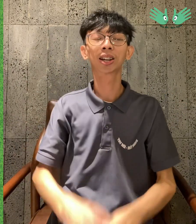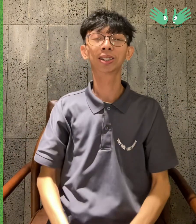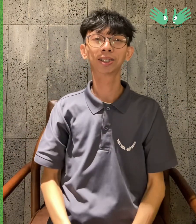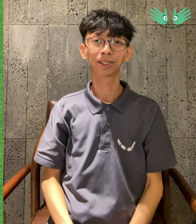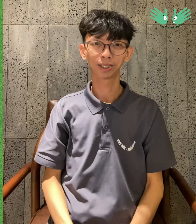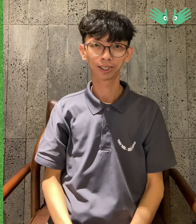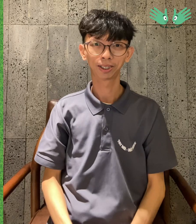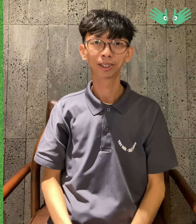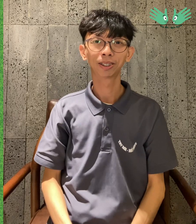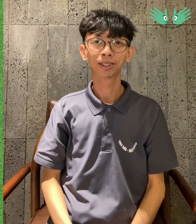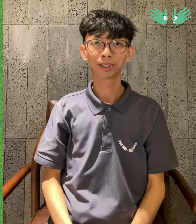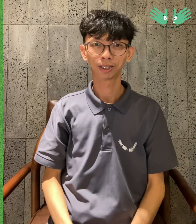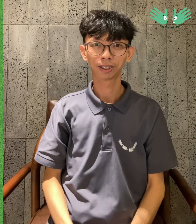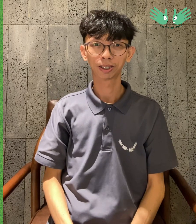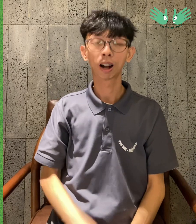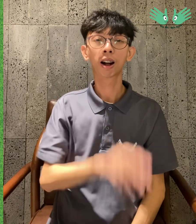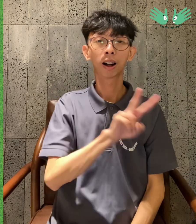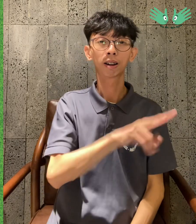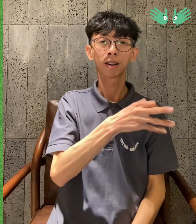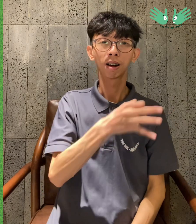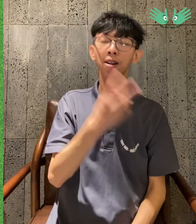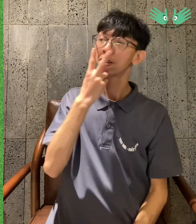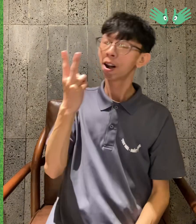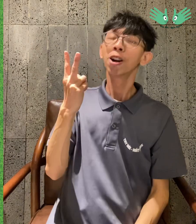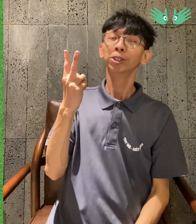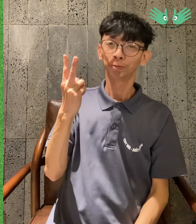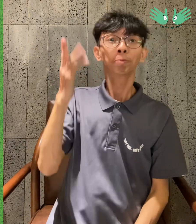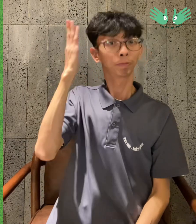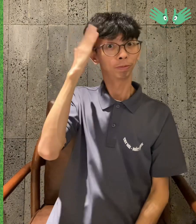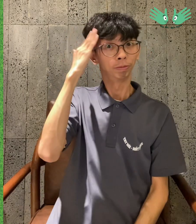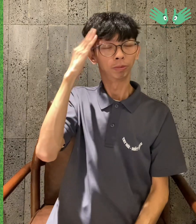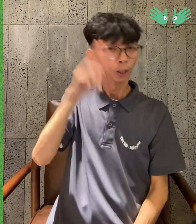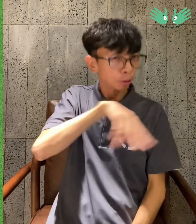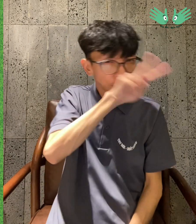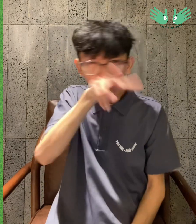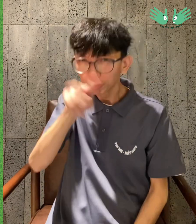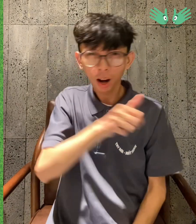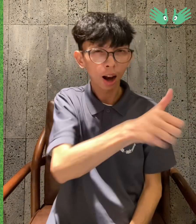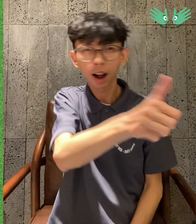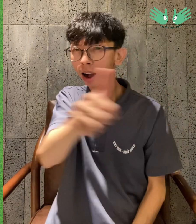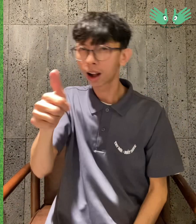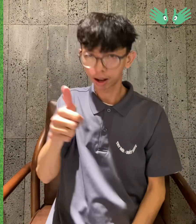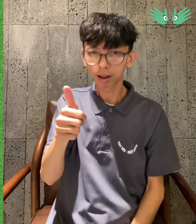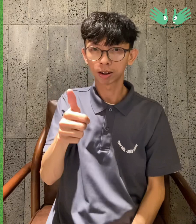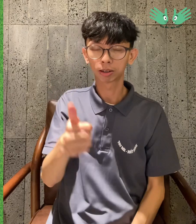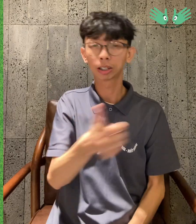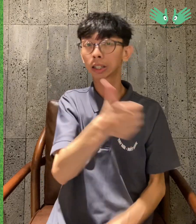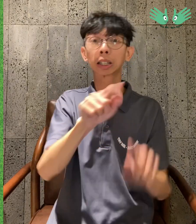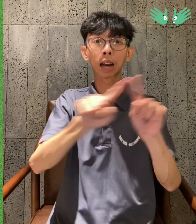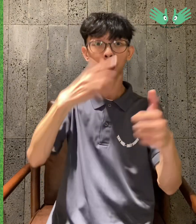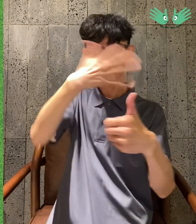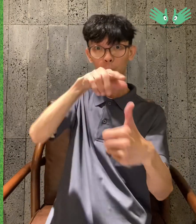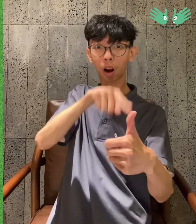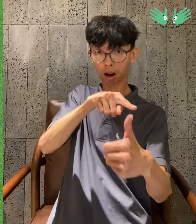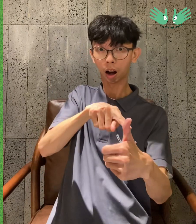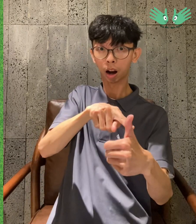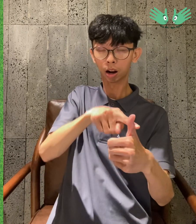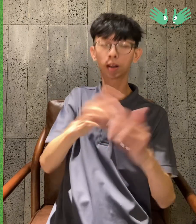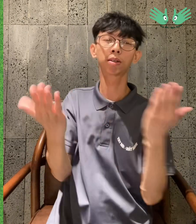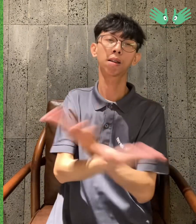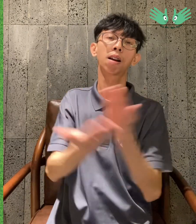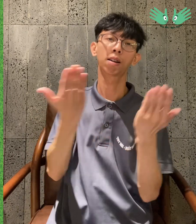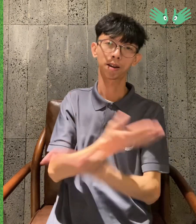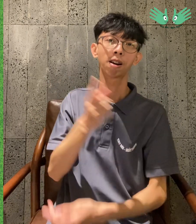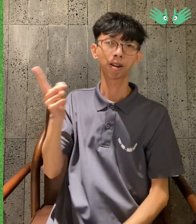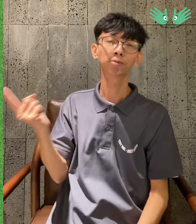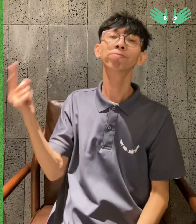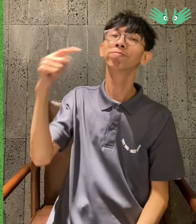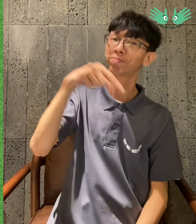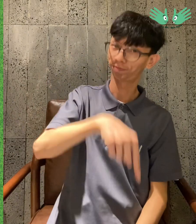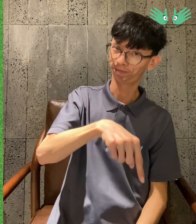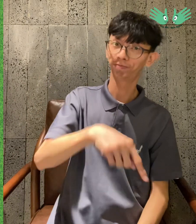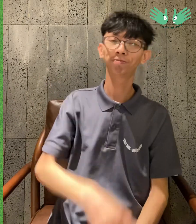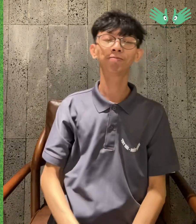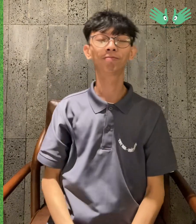VFF cho biết, có thể tìm ứng viên sáng giá thay HLV Park